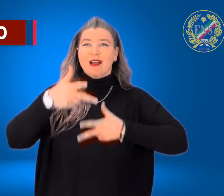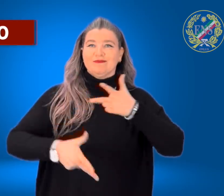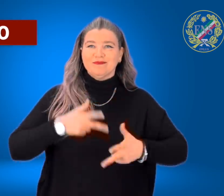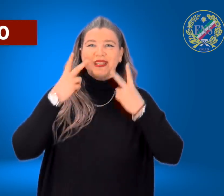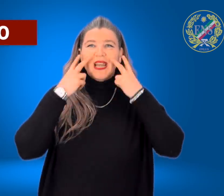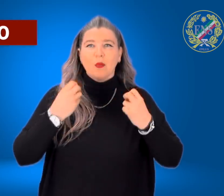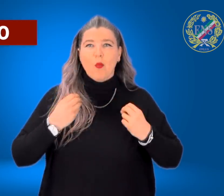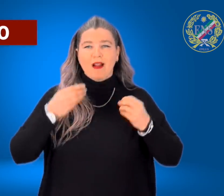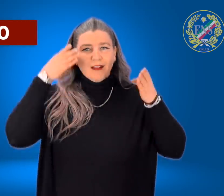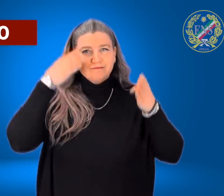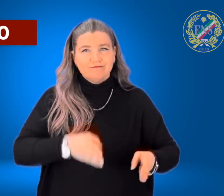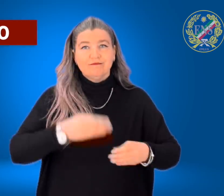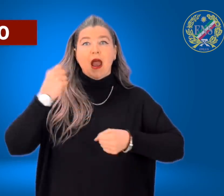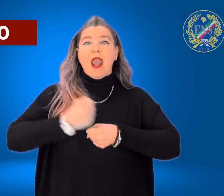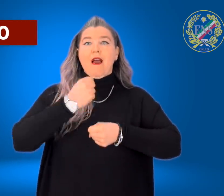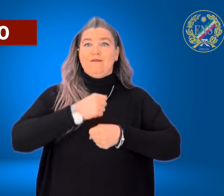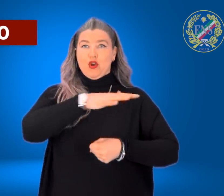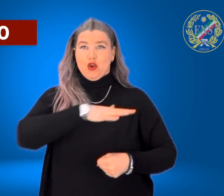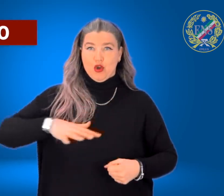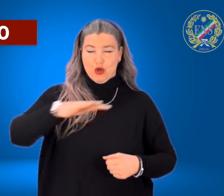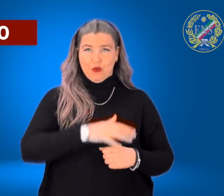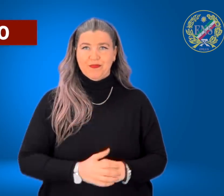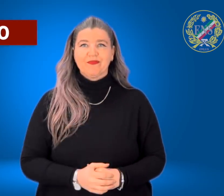LAVORO